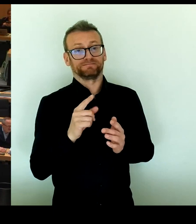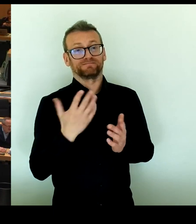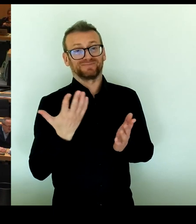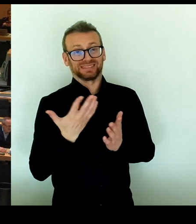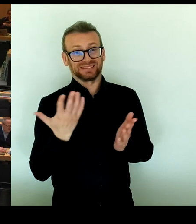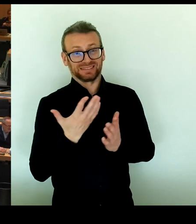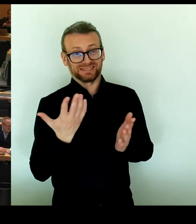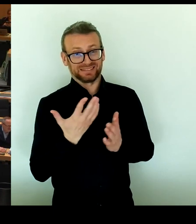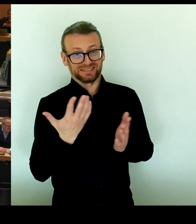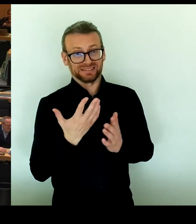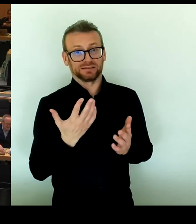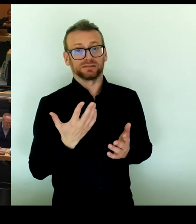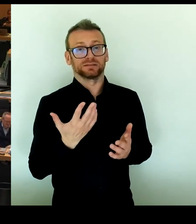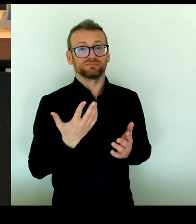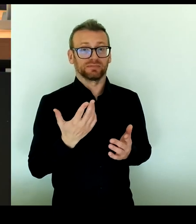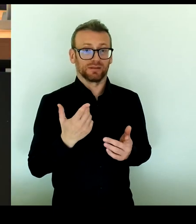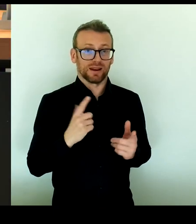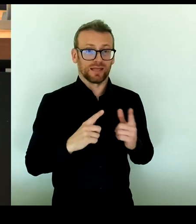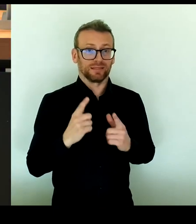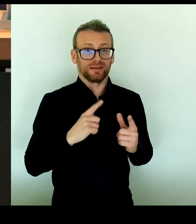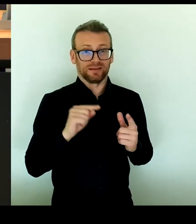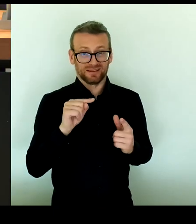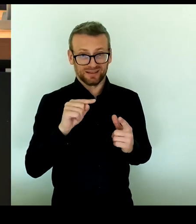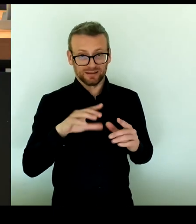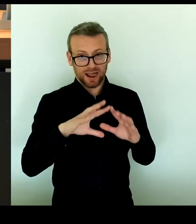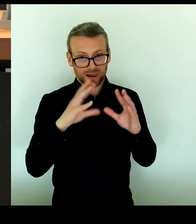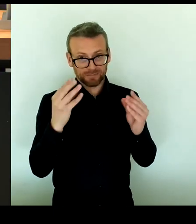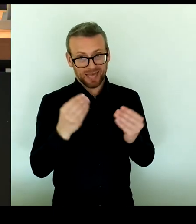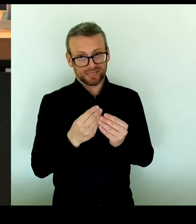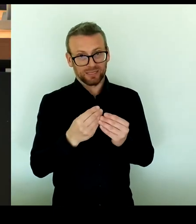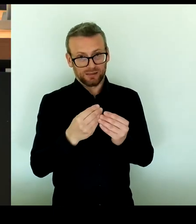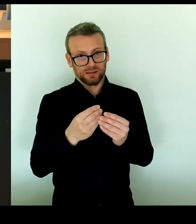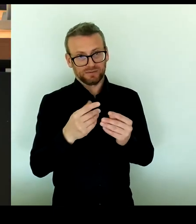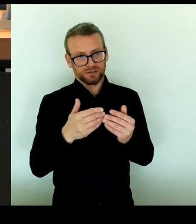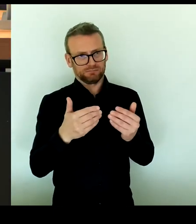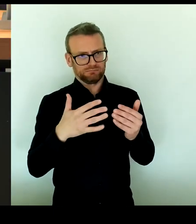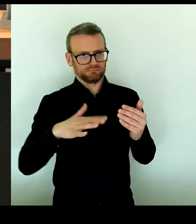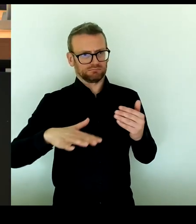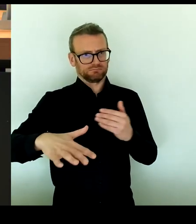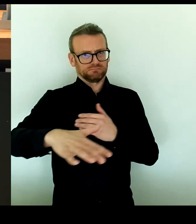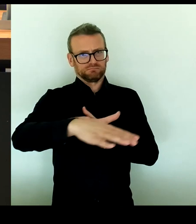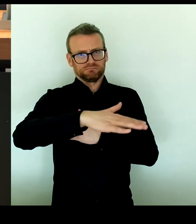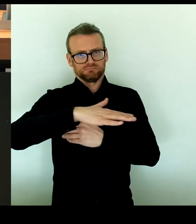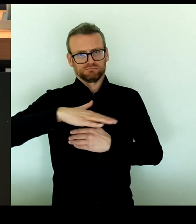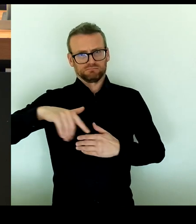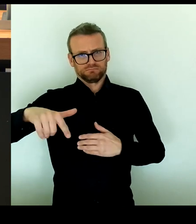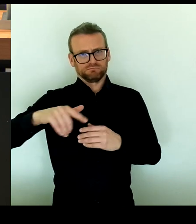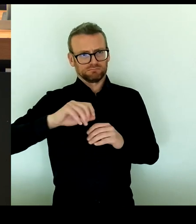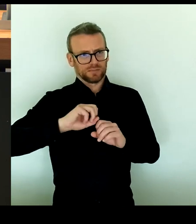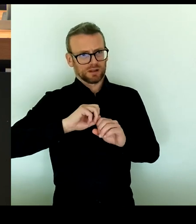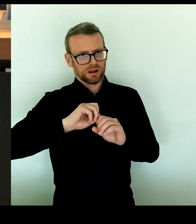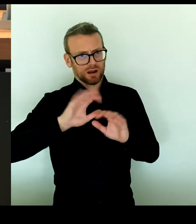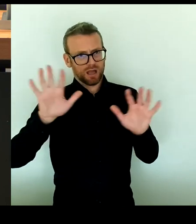Wohnungen bauen sollen, so steht es in Ihrem Antrag, so lese ich ihn, und dann müssen sie sich auch Kritik gefallen lassen.